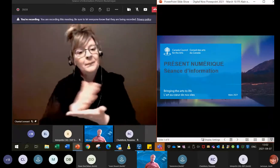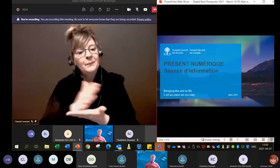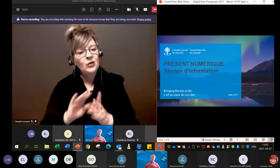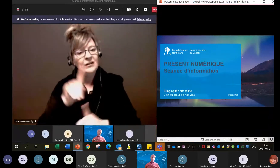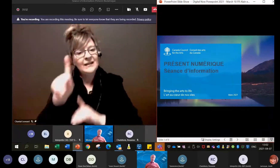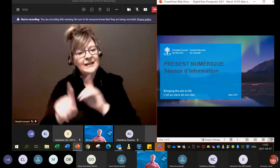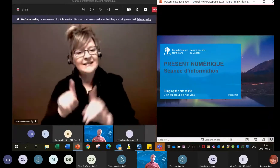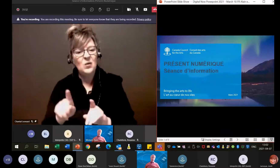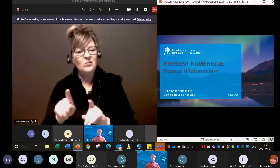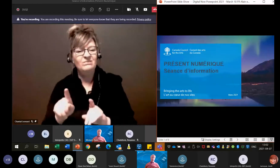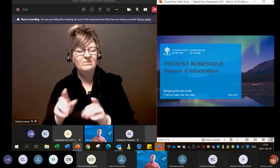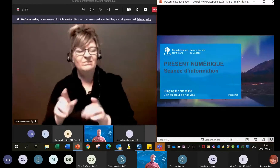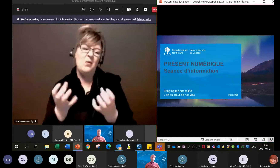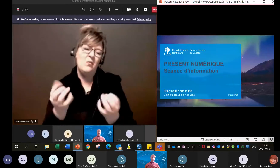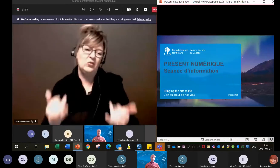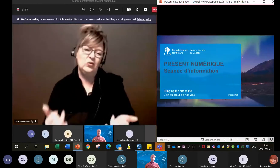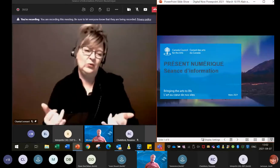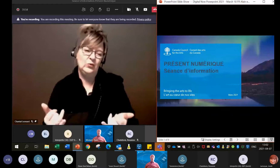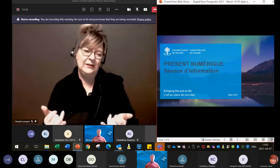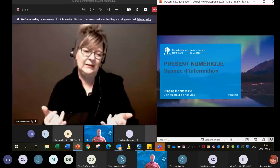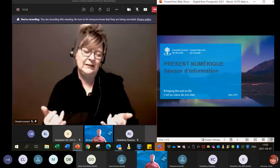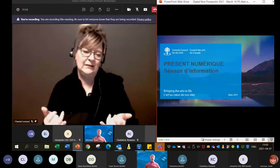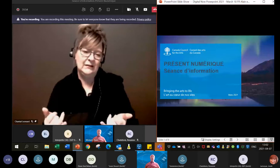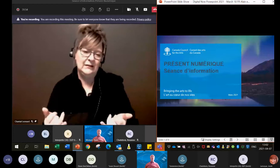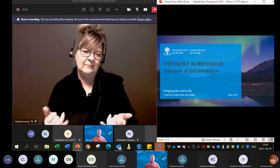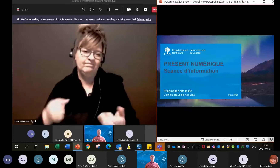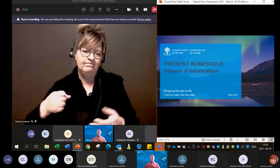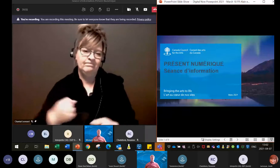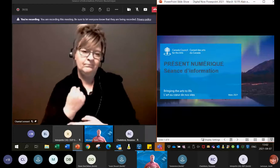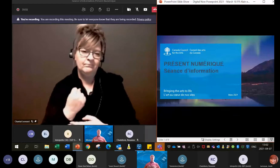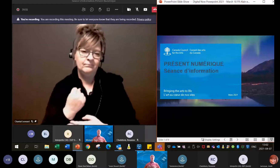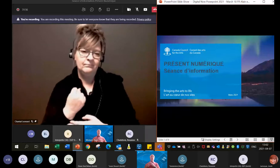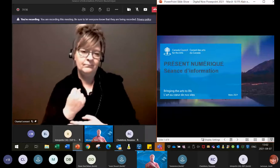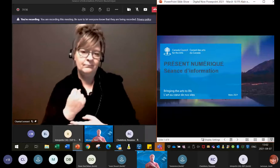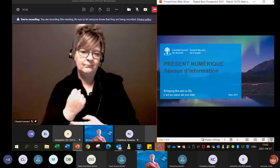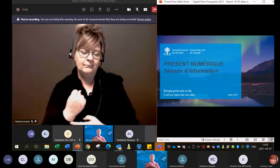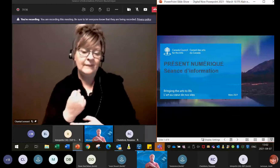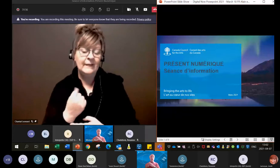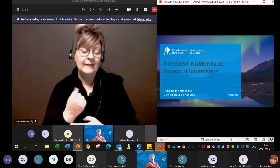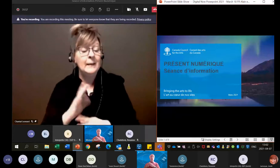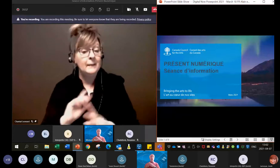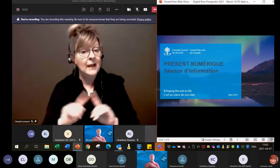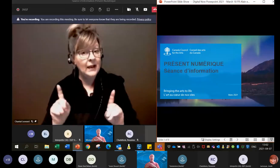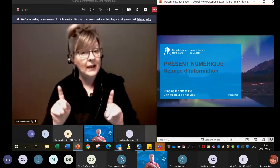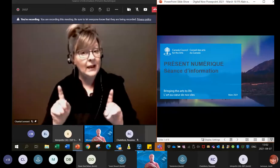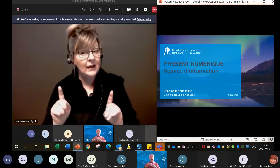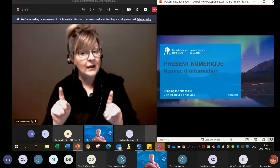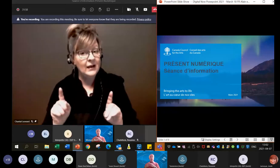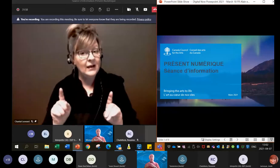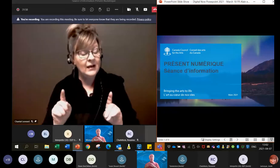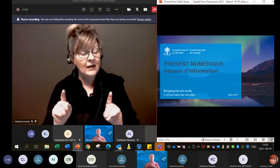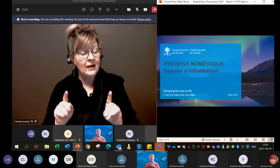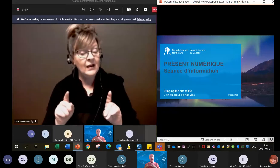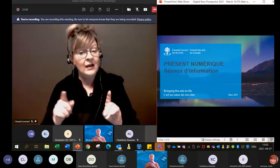pendant la session, mais nous allons partager avec vous les